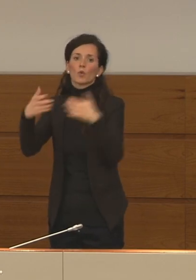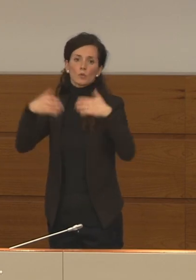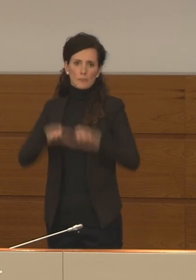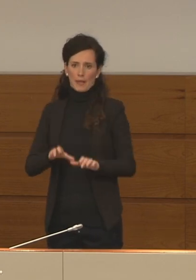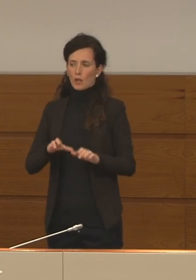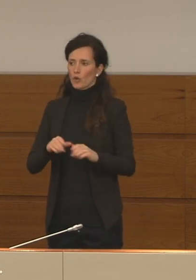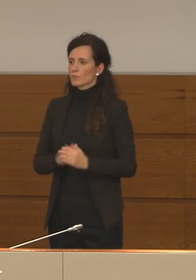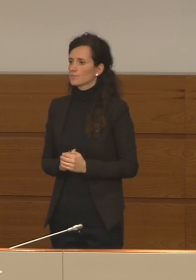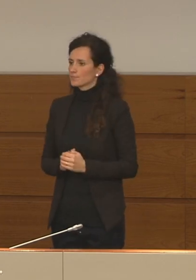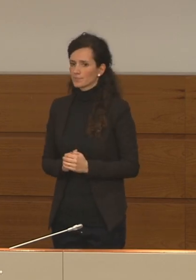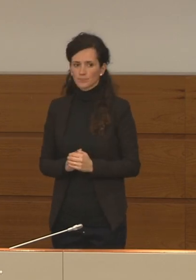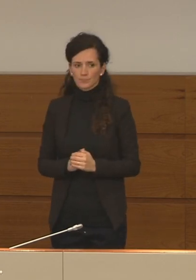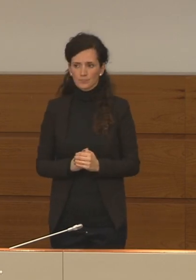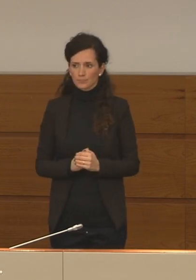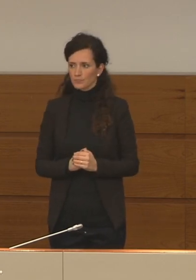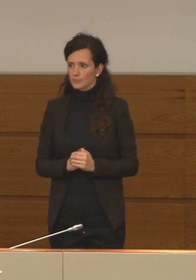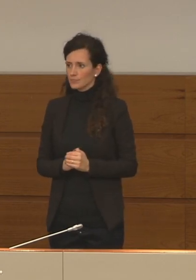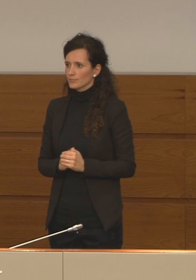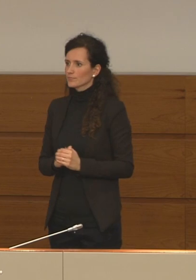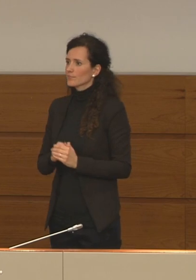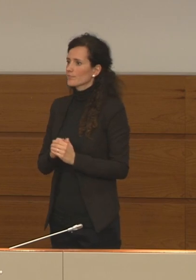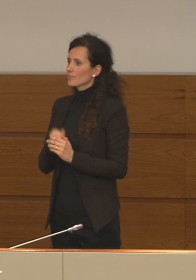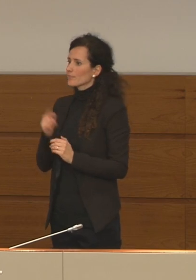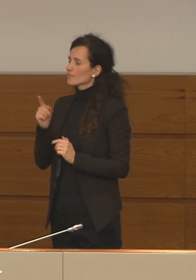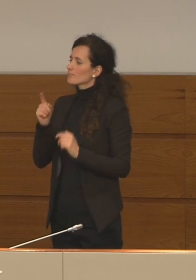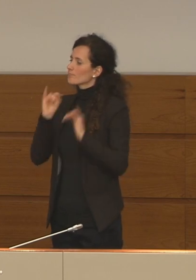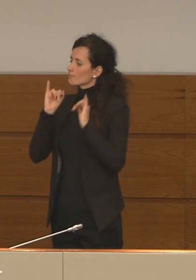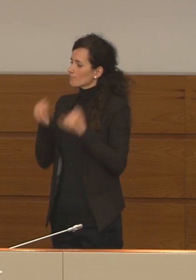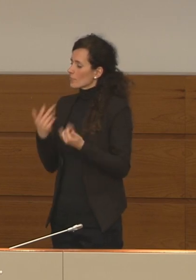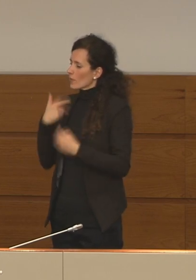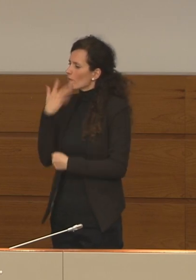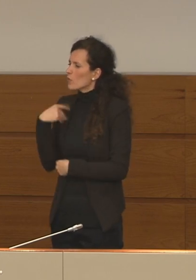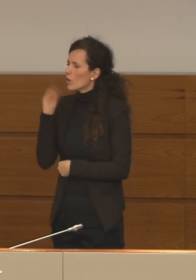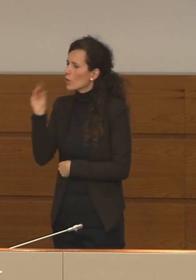(domanda giornalista)